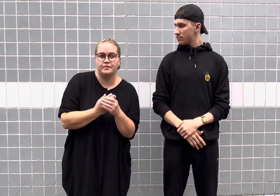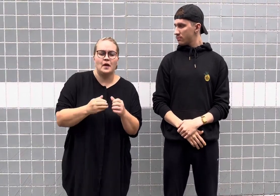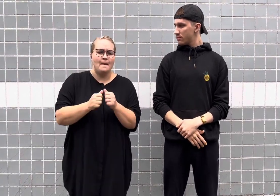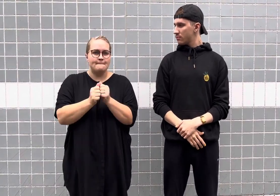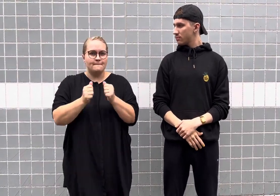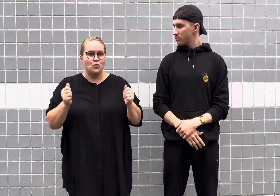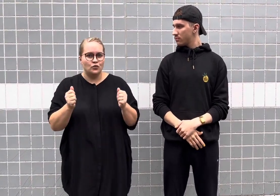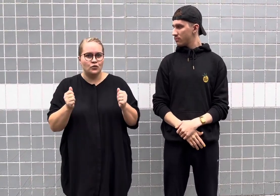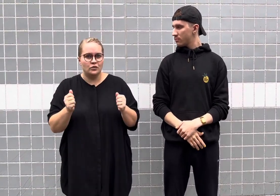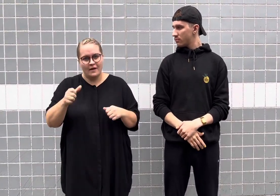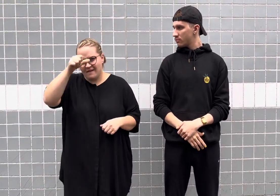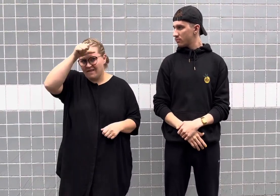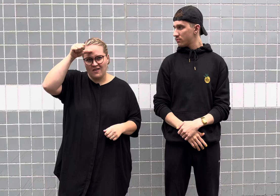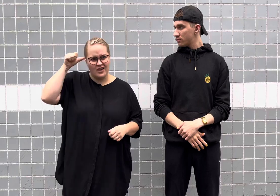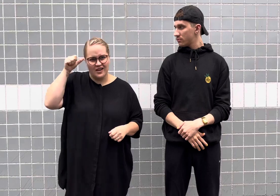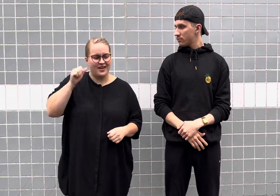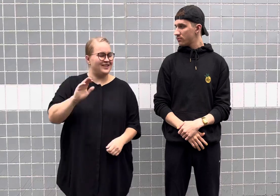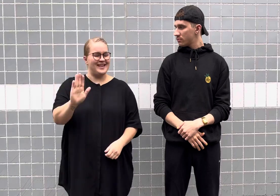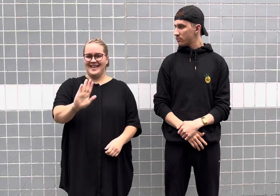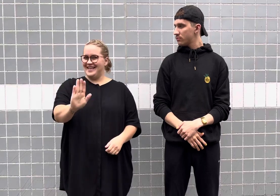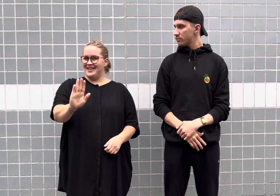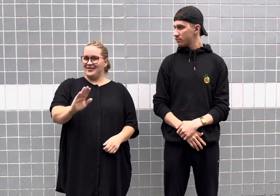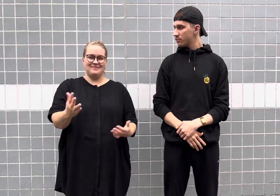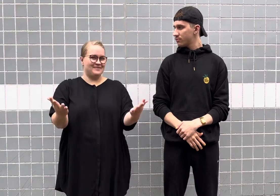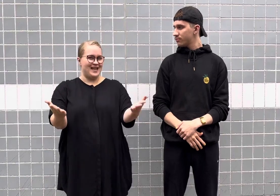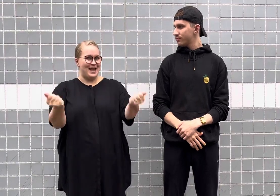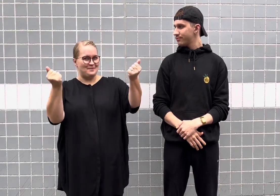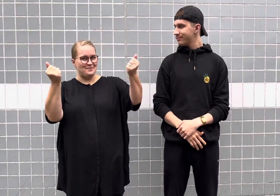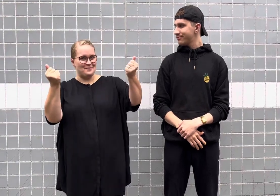mutta se on helpompaa kuin luuletkaan!